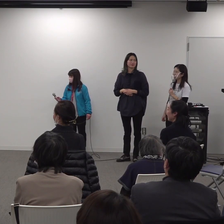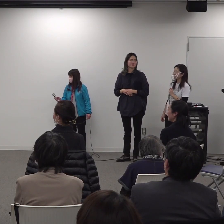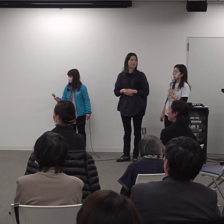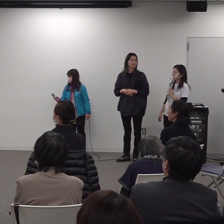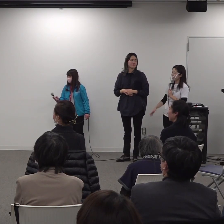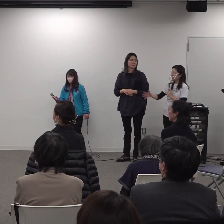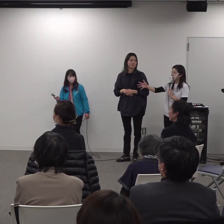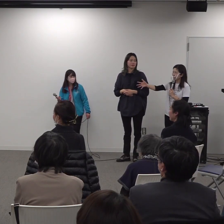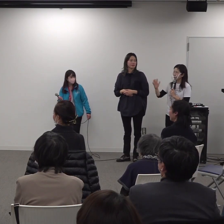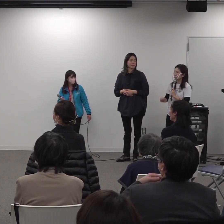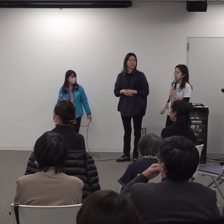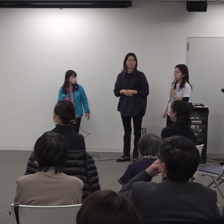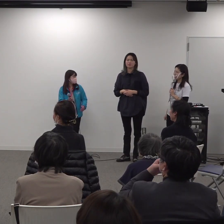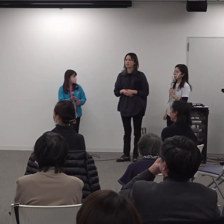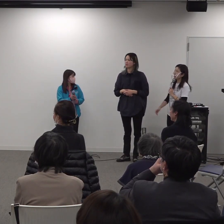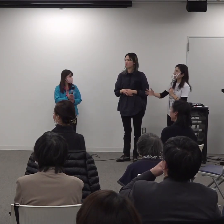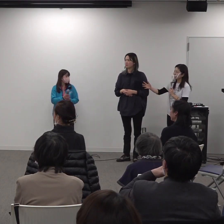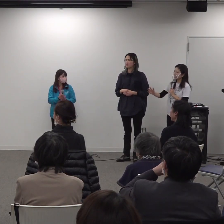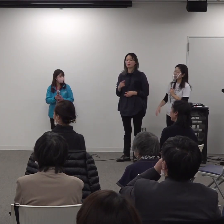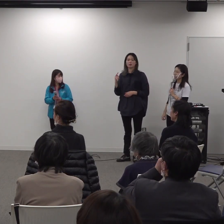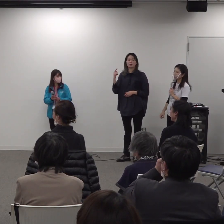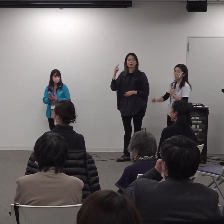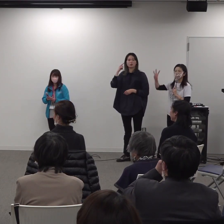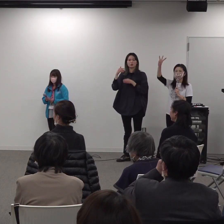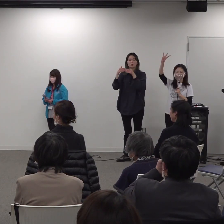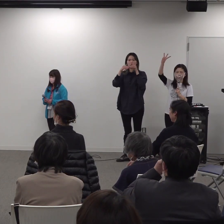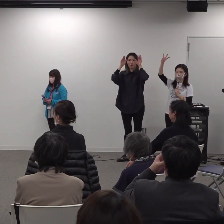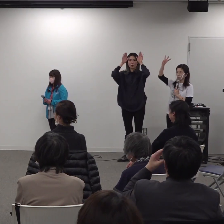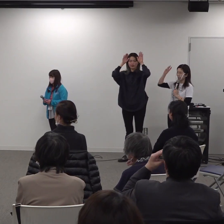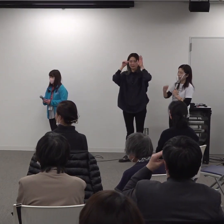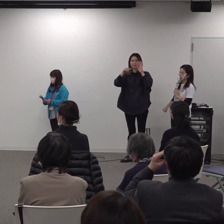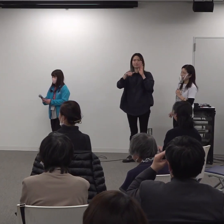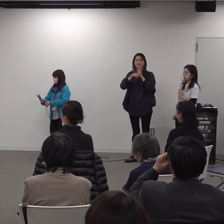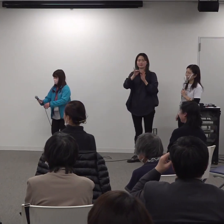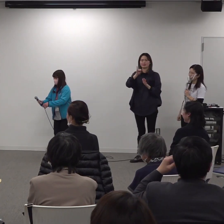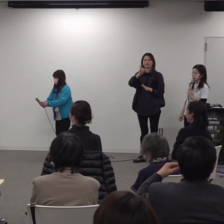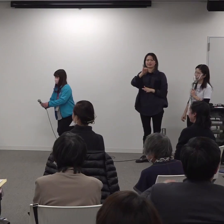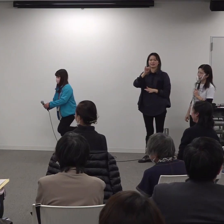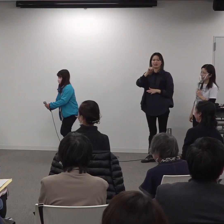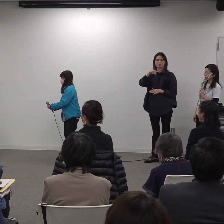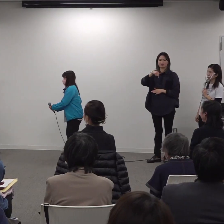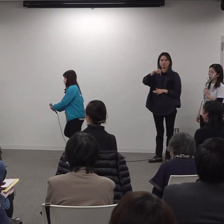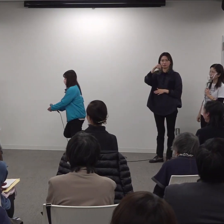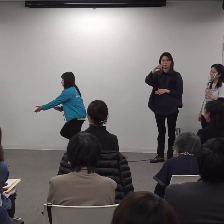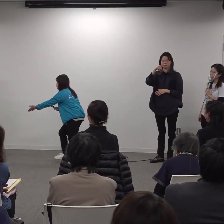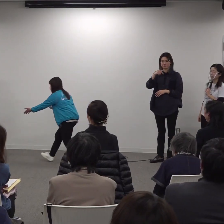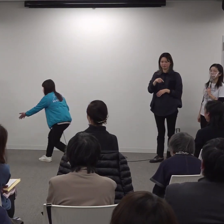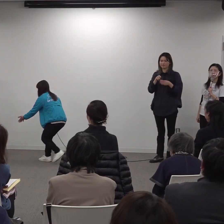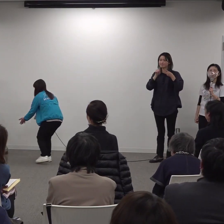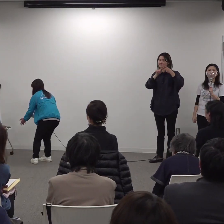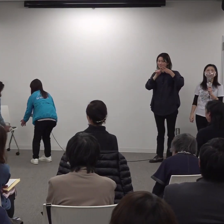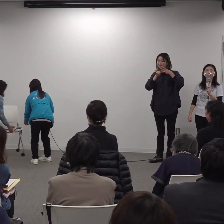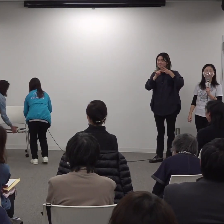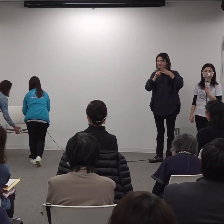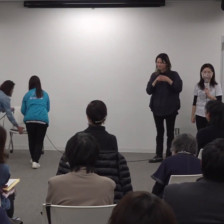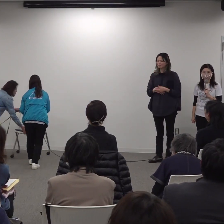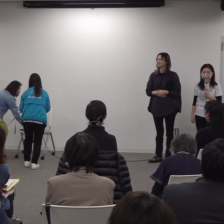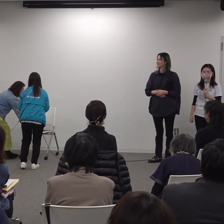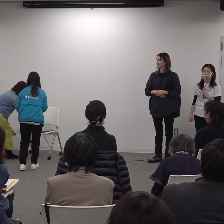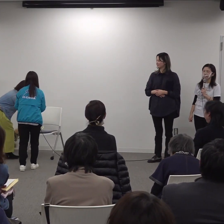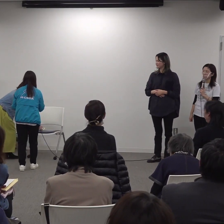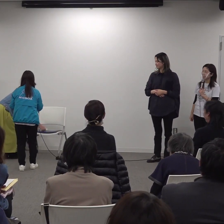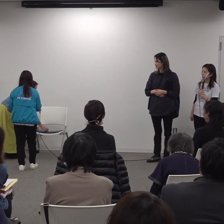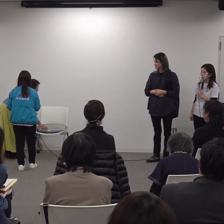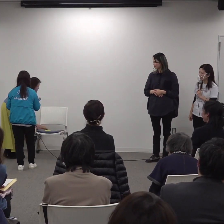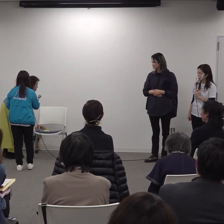では３頭目、介助犬３種類目の聴導犬のチャンプくんに来ていただきました